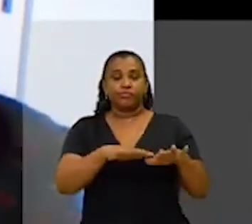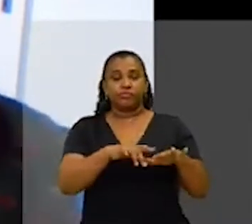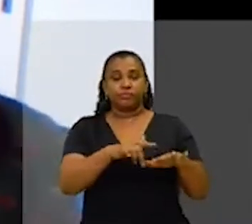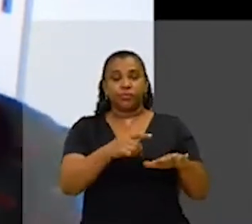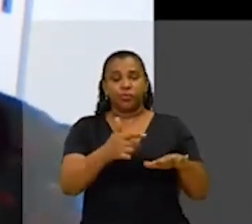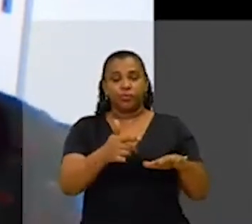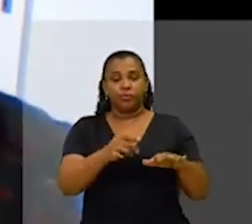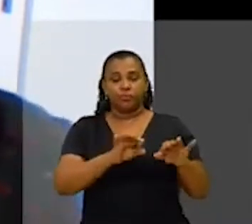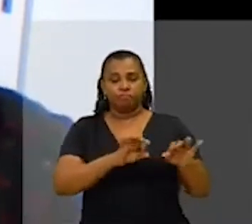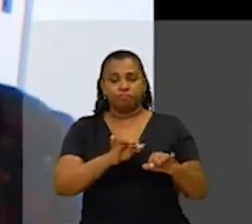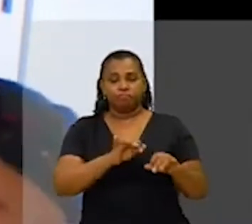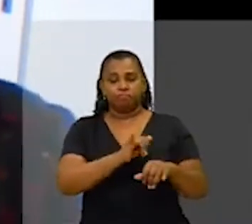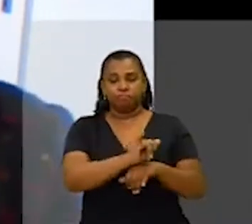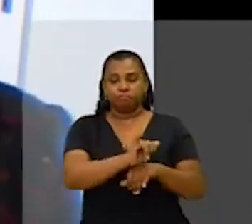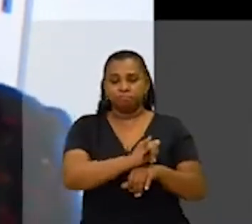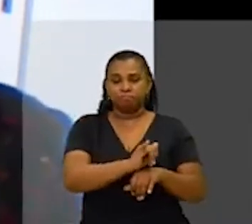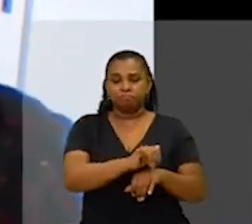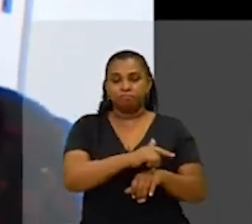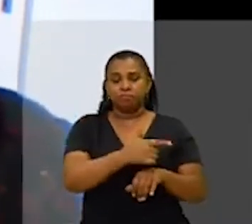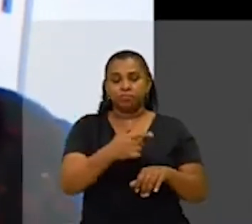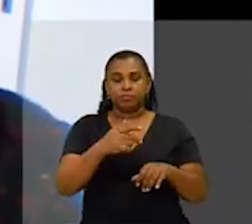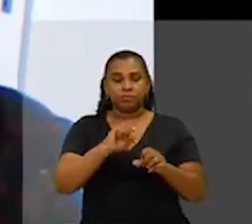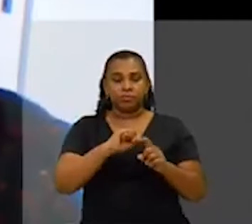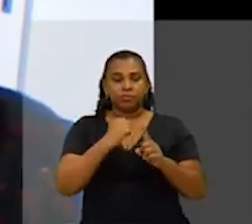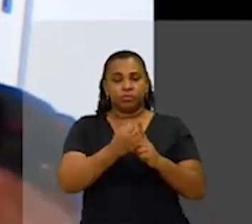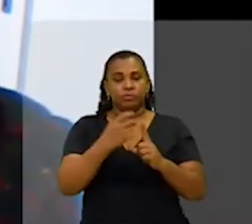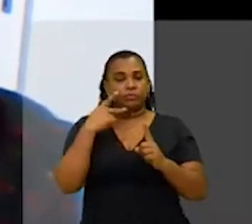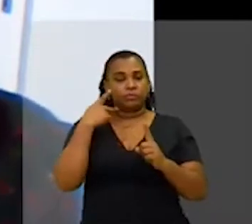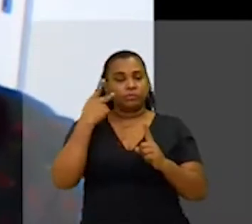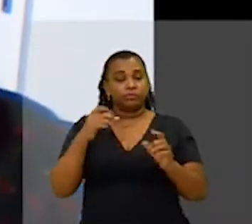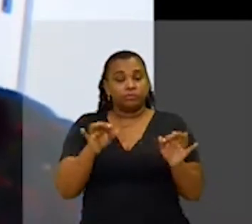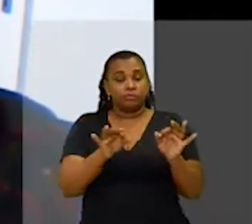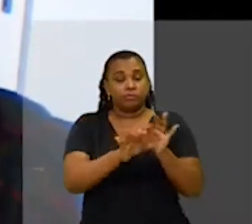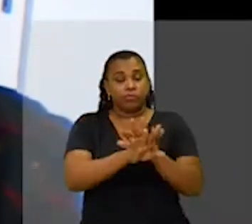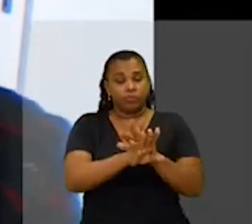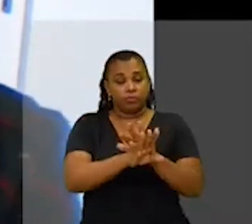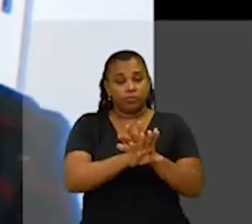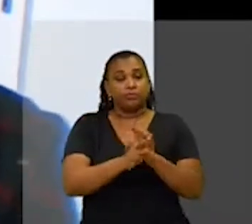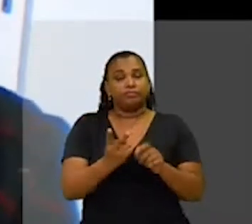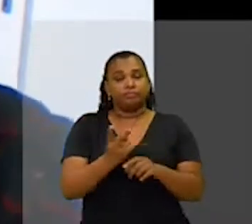ferramentas sócio-políticas pra que quando prontas elas procurar 5 min para cidade para